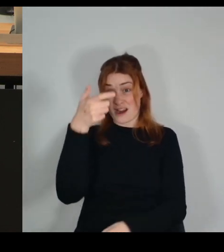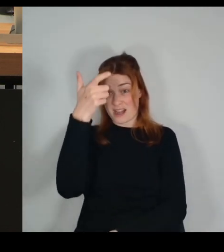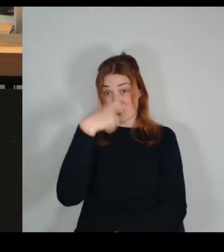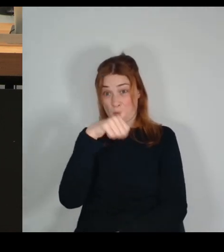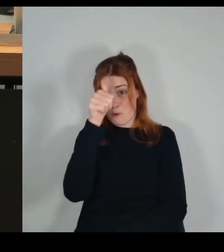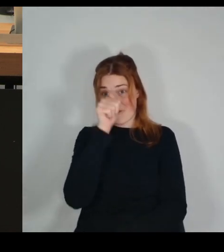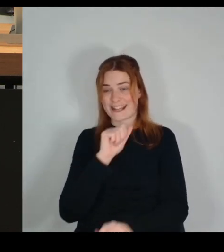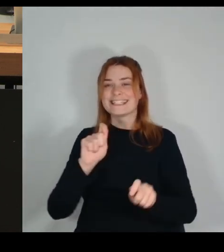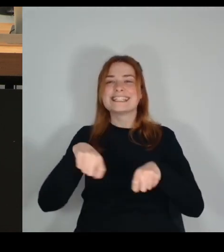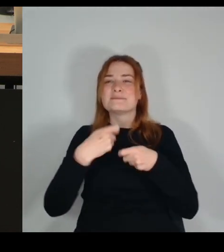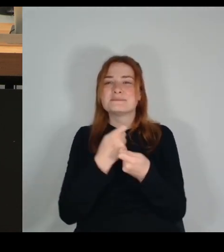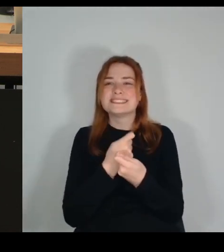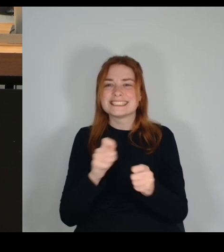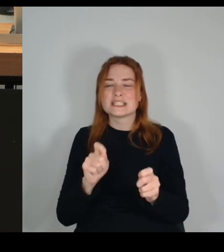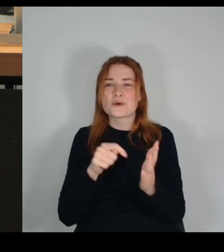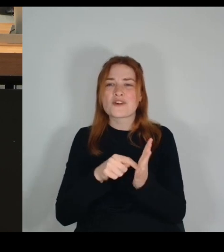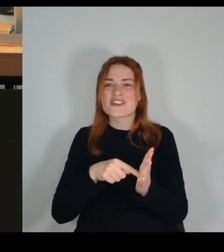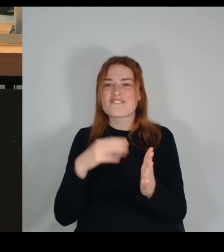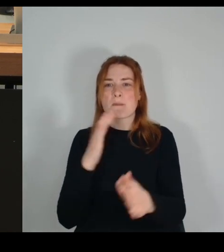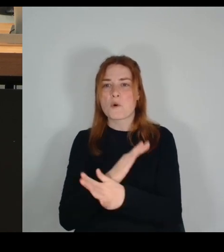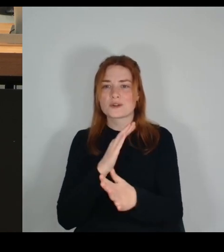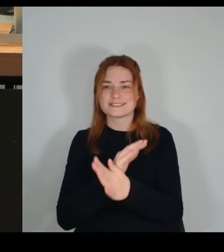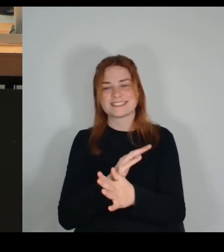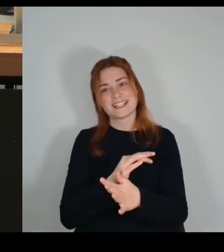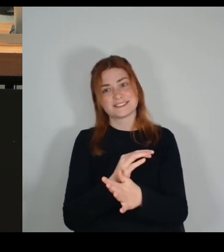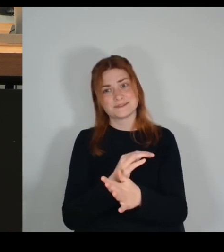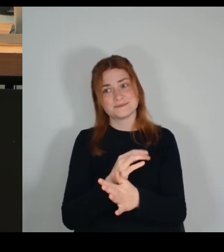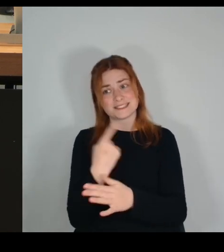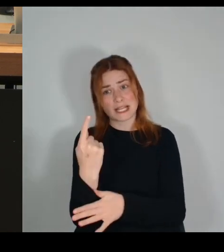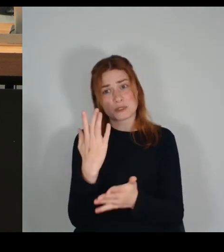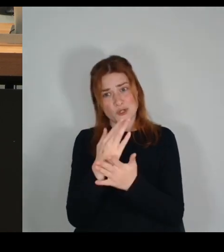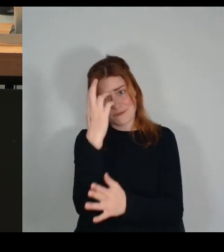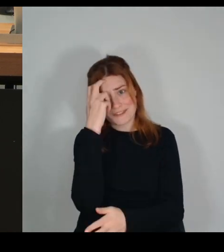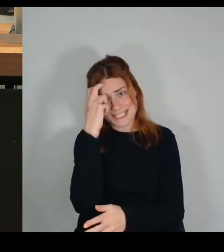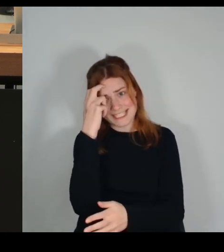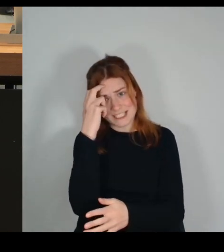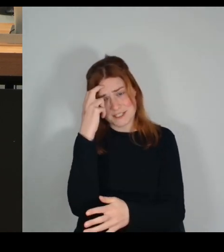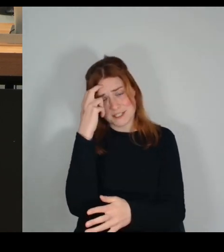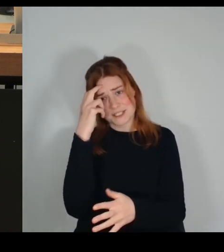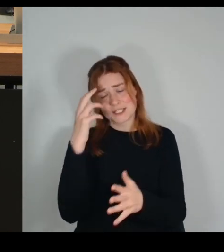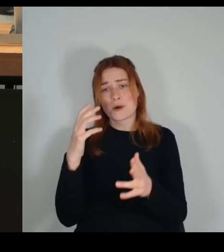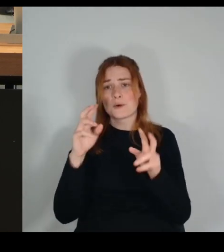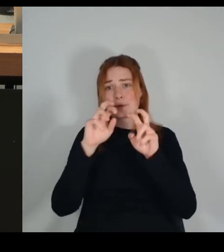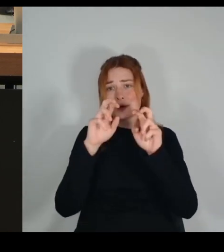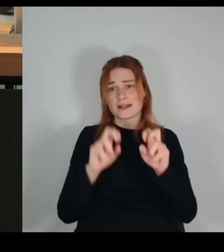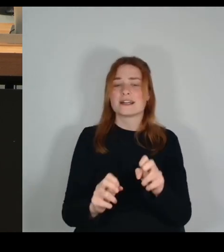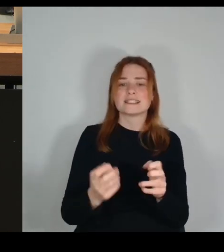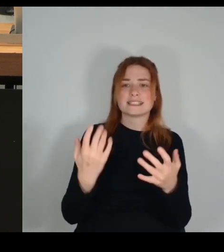des Sachverständigenrats für Integration und Migration aus dem letzten Jahr vorgehalten. Die haben das nämlich untersucht und